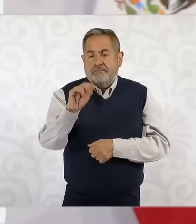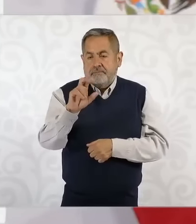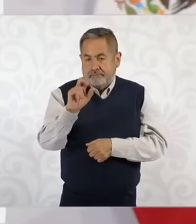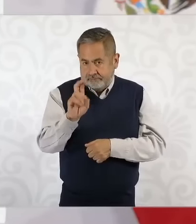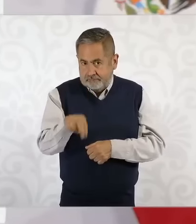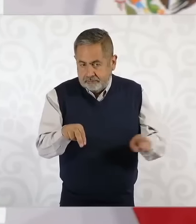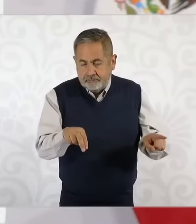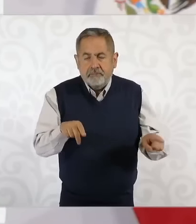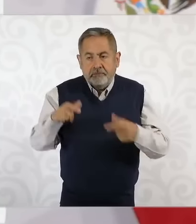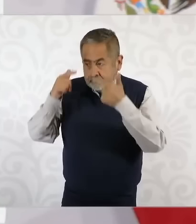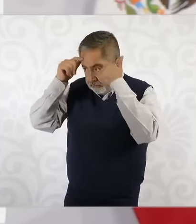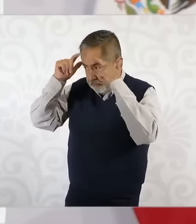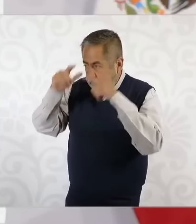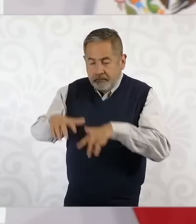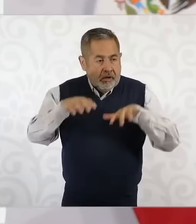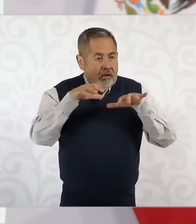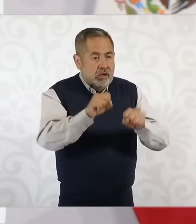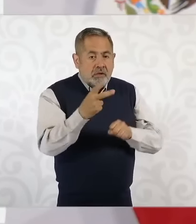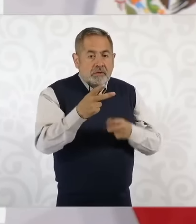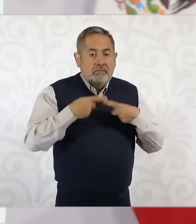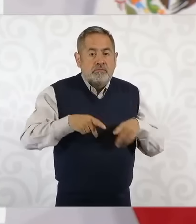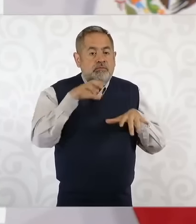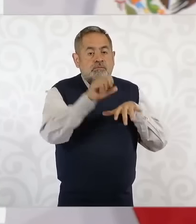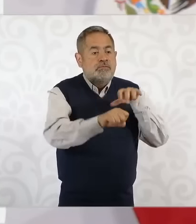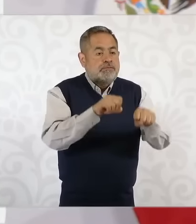detuvo a dos personas y al repeler una agresión perdió la vida Pedro N,